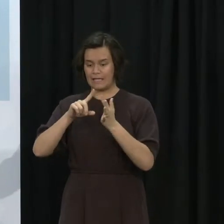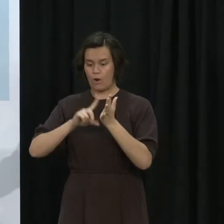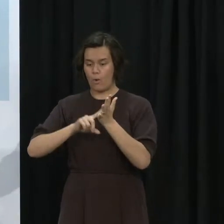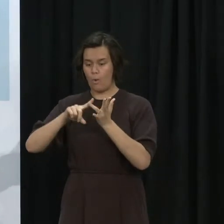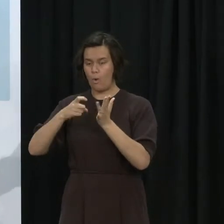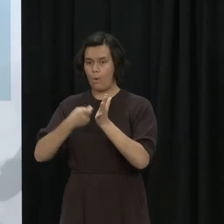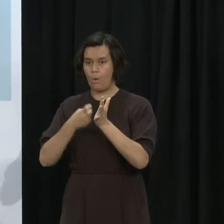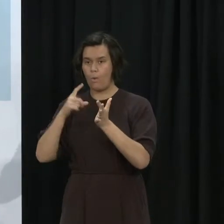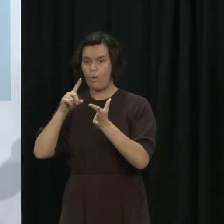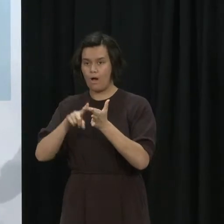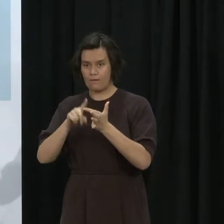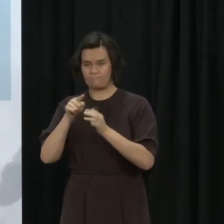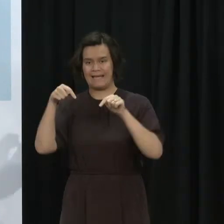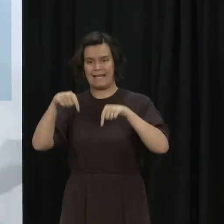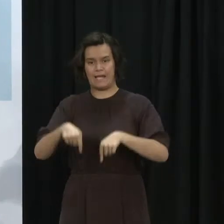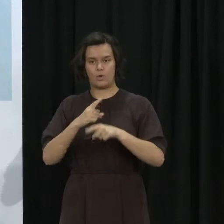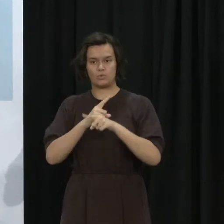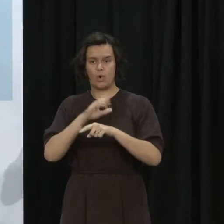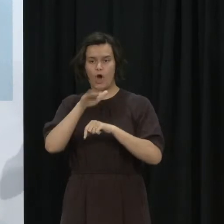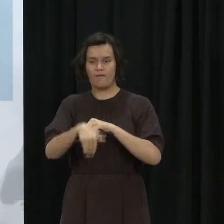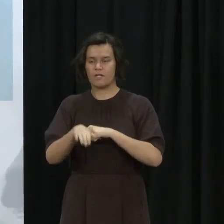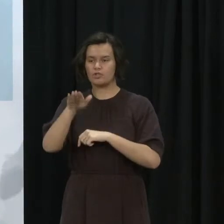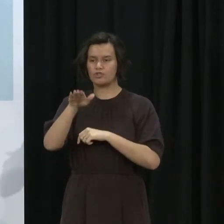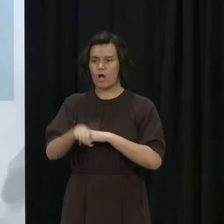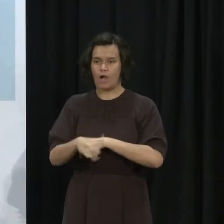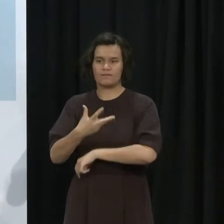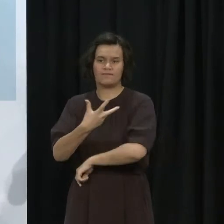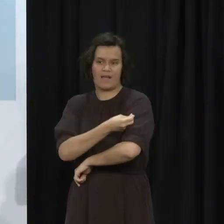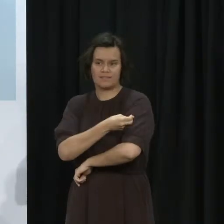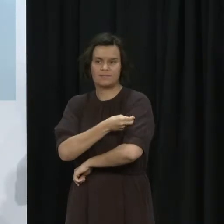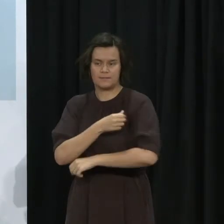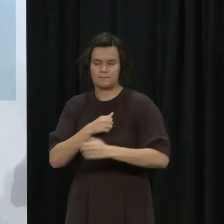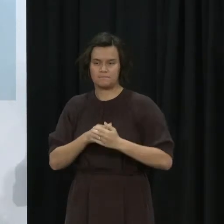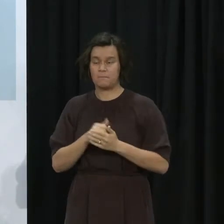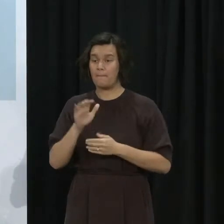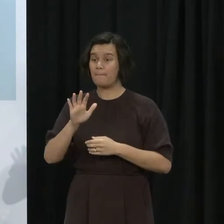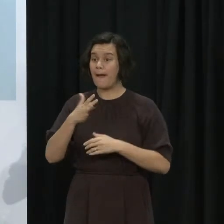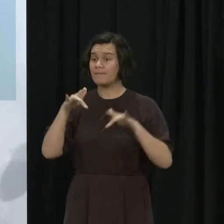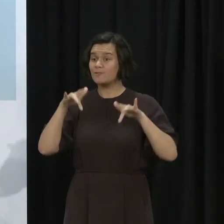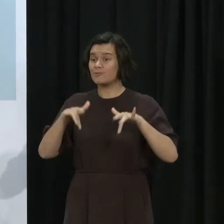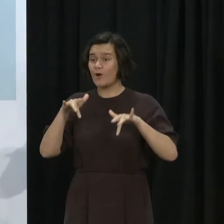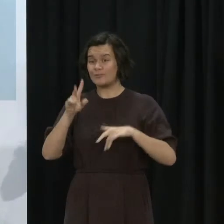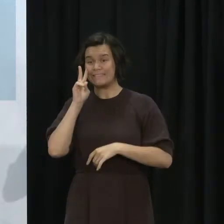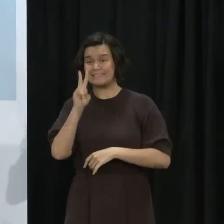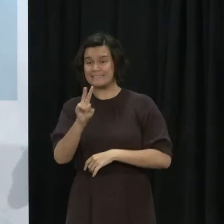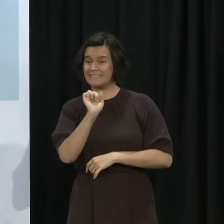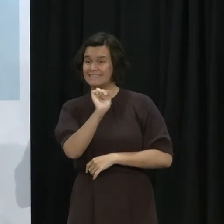mo te whakatairanga me te haere tonu nga whanaketanga o te ao huri noa i Omicron. Kua whiwhi hoki ahau i a Takuta Danny